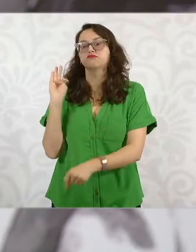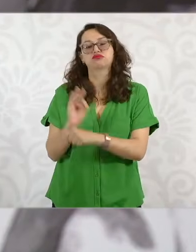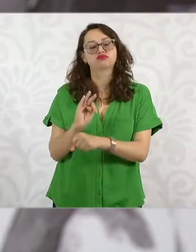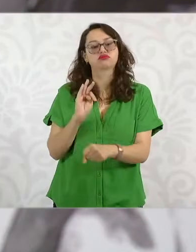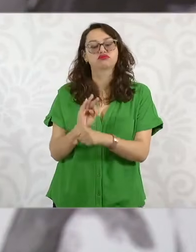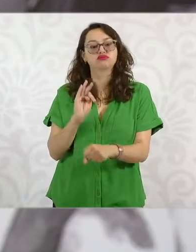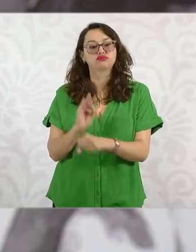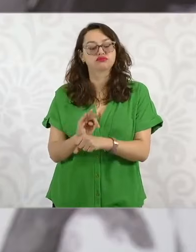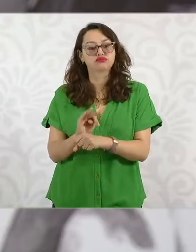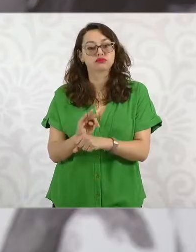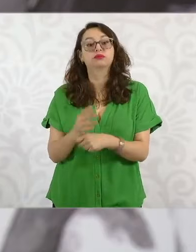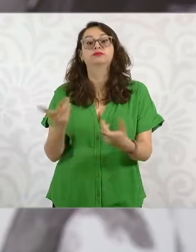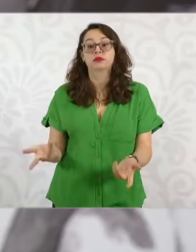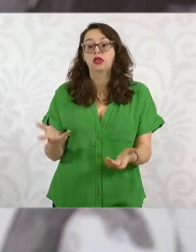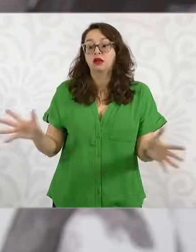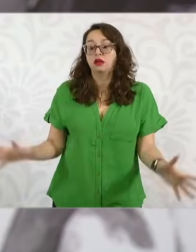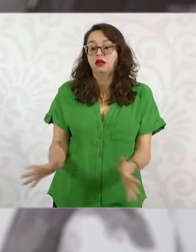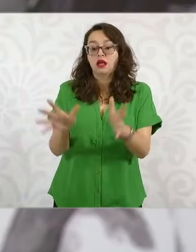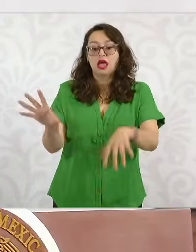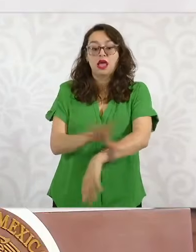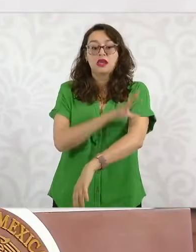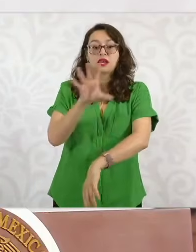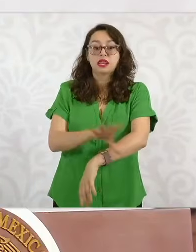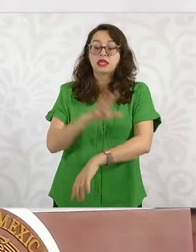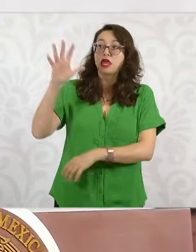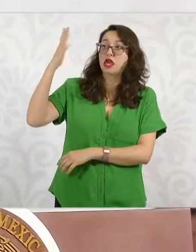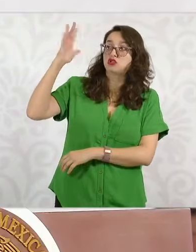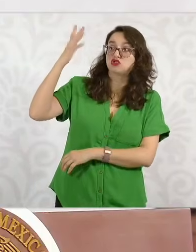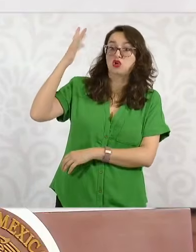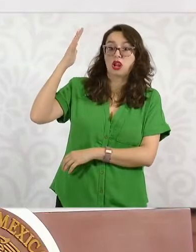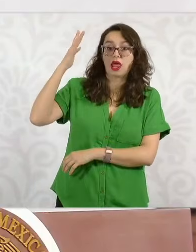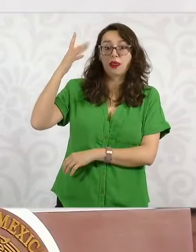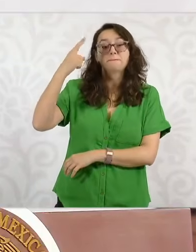invirtiendo en energía solar para que nuestros APIs nazcan con una huella de carbono disminuida.